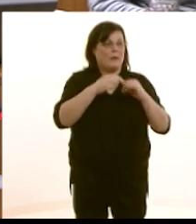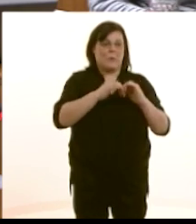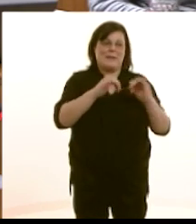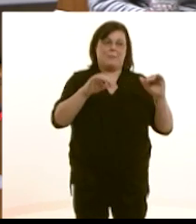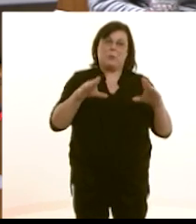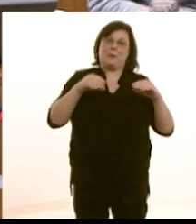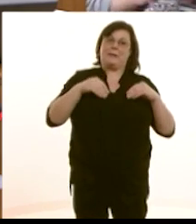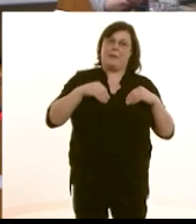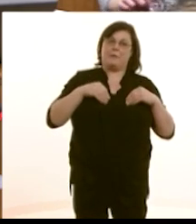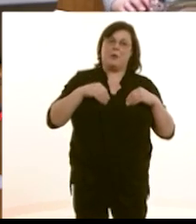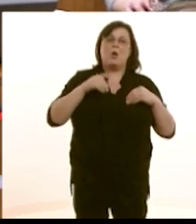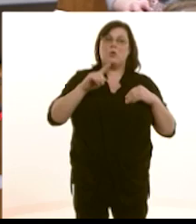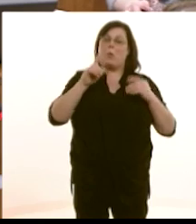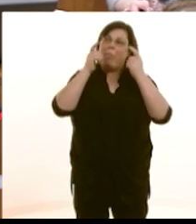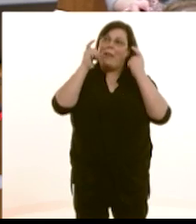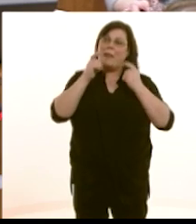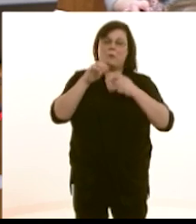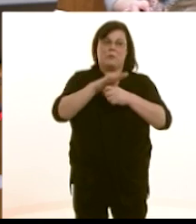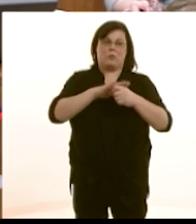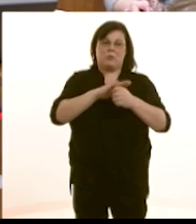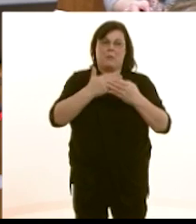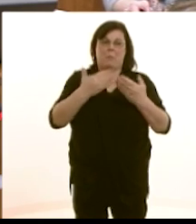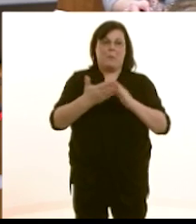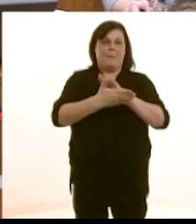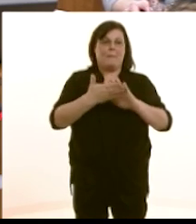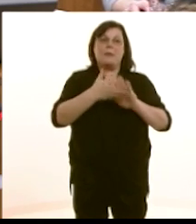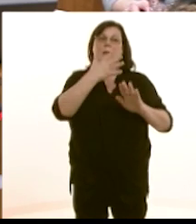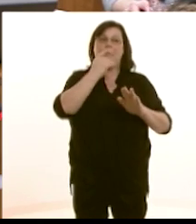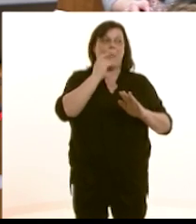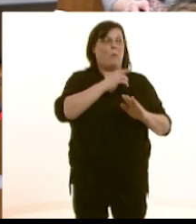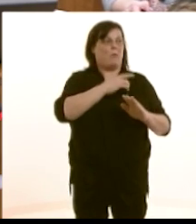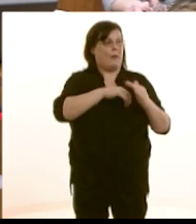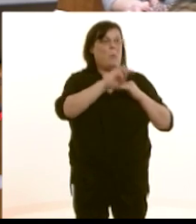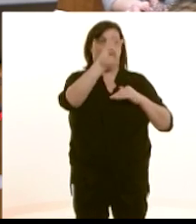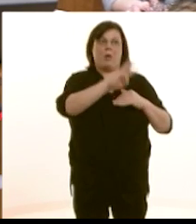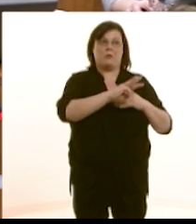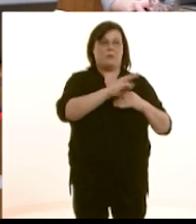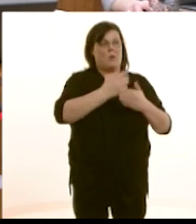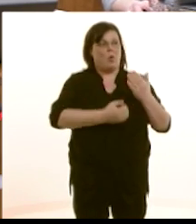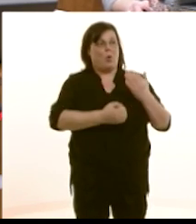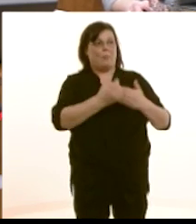hwn, wrthdroiír adrannau oír Bil sydd ddim wedi cael eu cytuno gan y Cynulliad. Ond mae